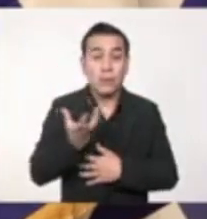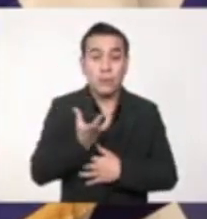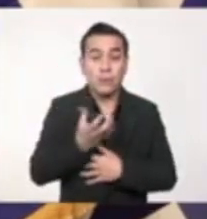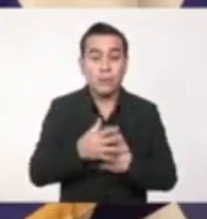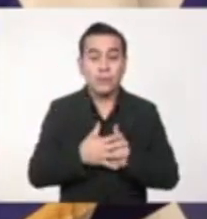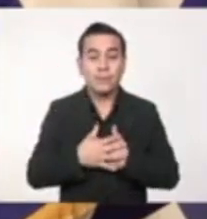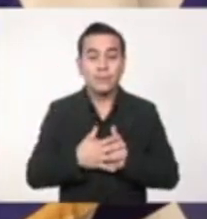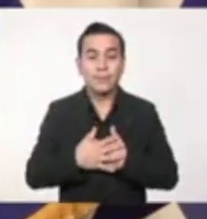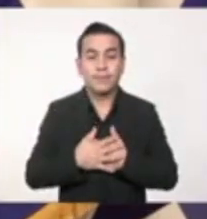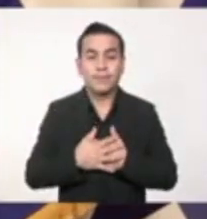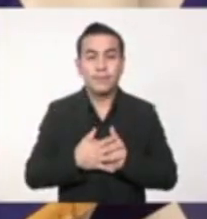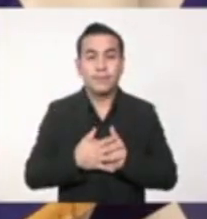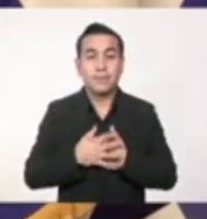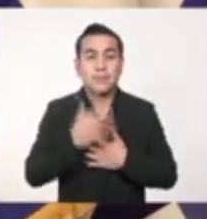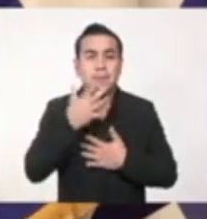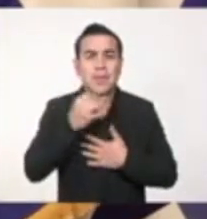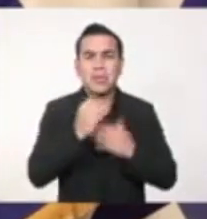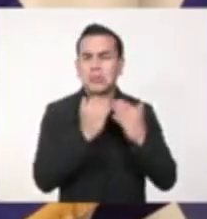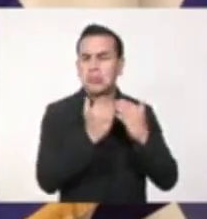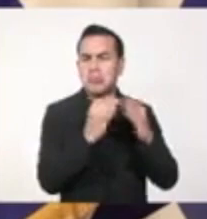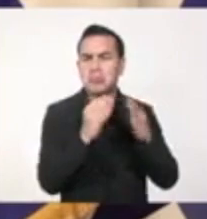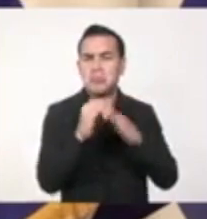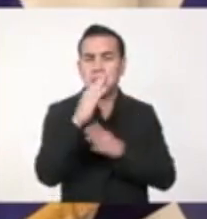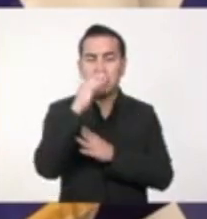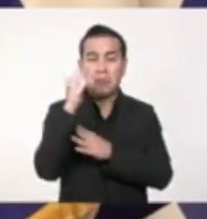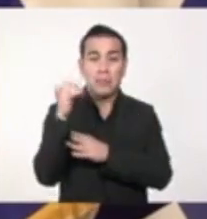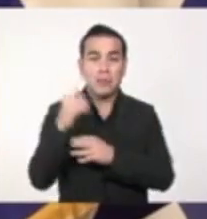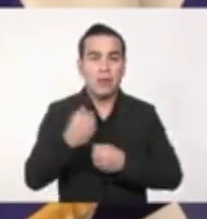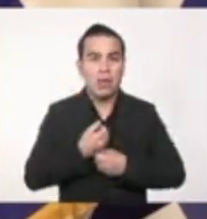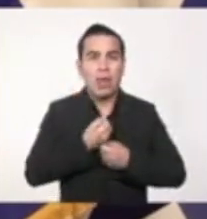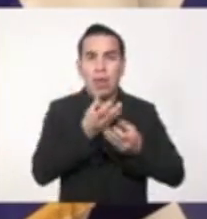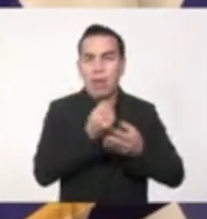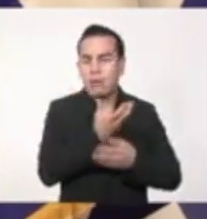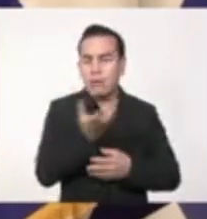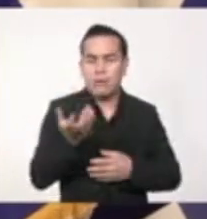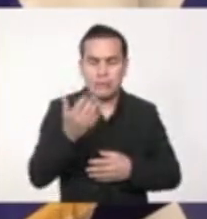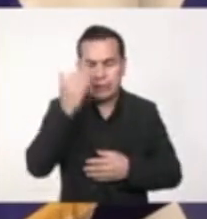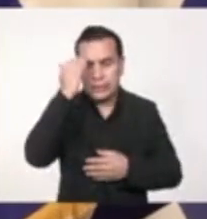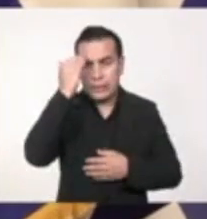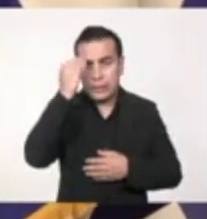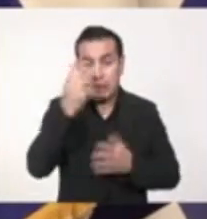y así muchos países, pues, no, no, no, no, no, no voy a mencionar a todos, obviamente, que hay muchísimos países que